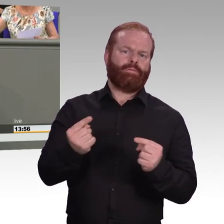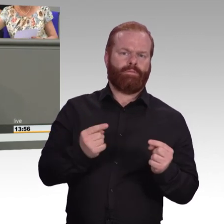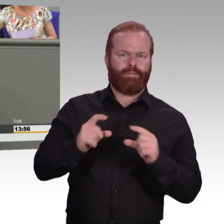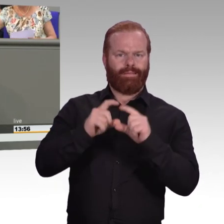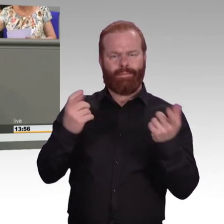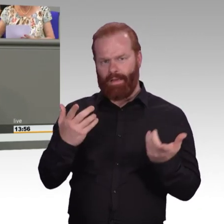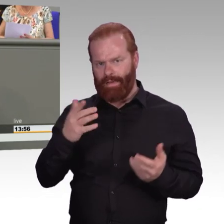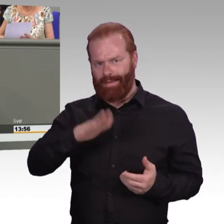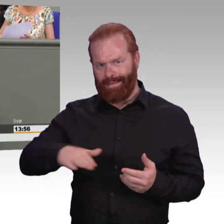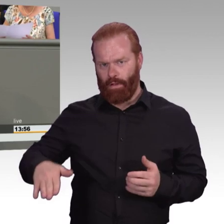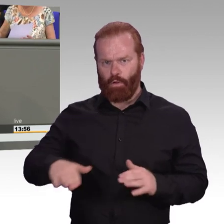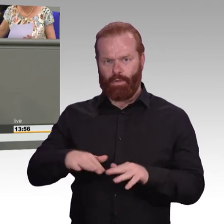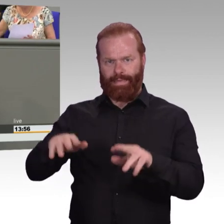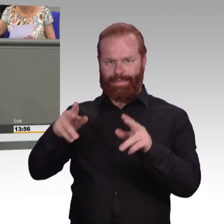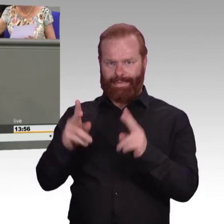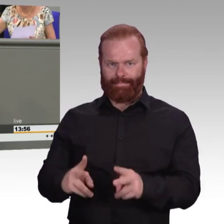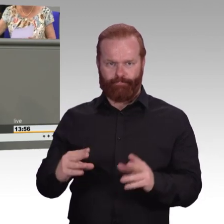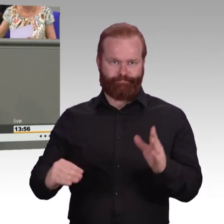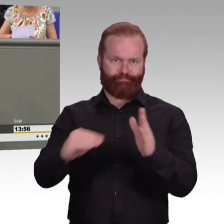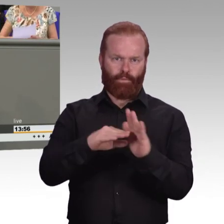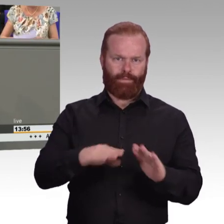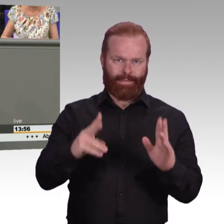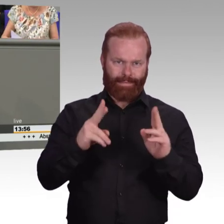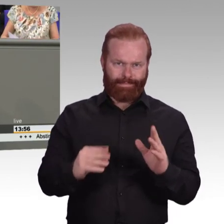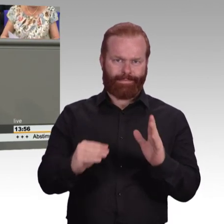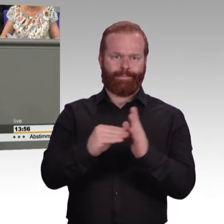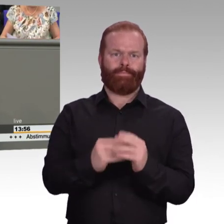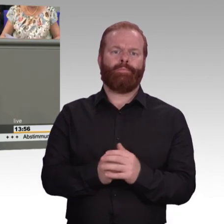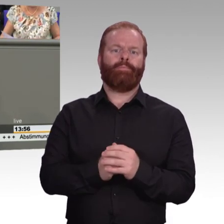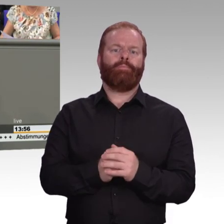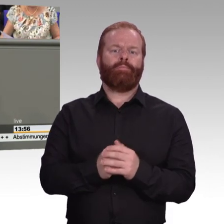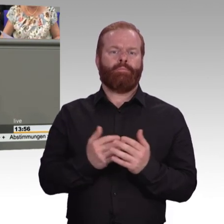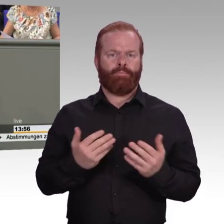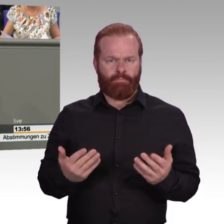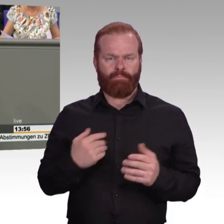Ich persönlich als Kinder- und jugendpolitischer Sprecher meiner Fraktion, aber auch als Lehrer,